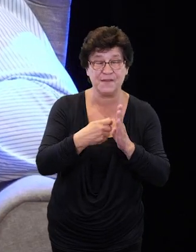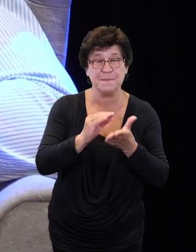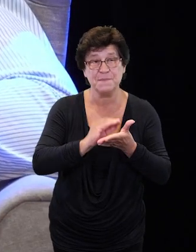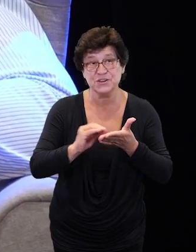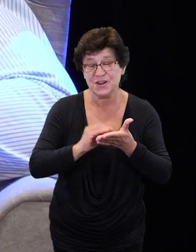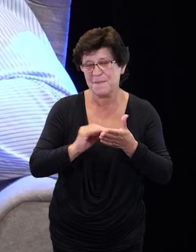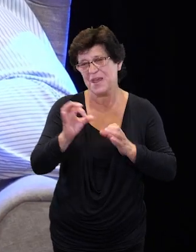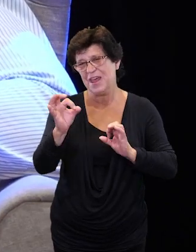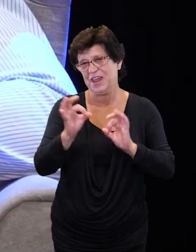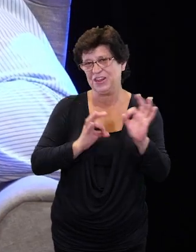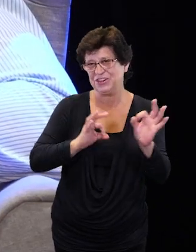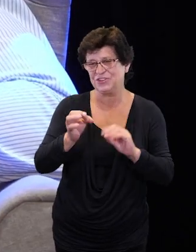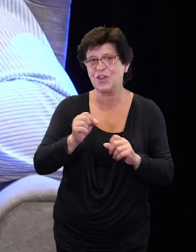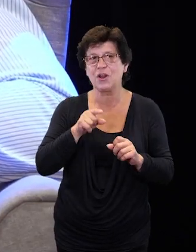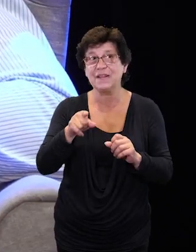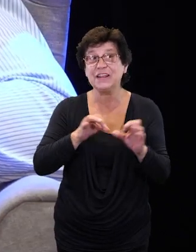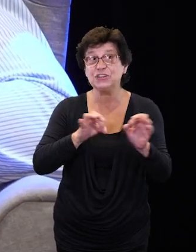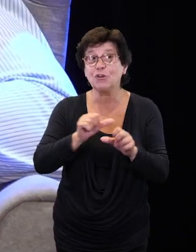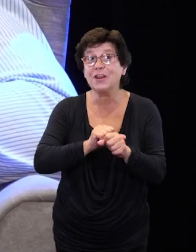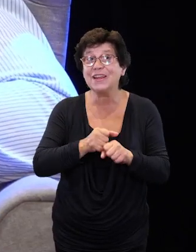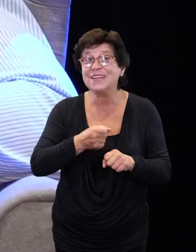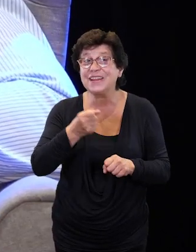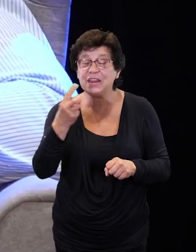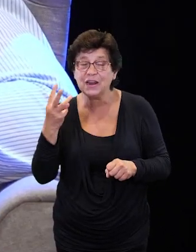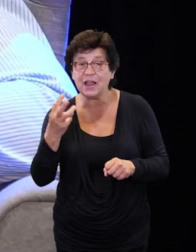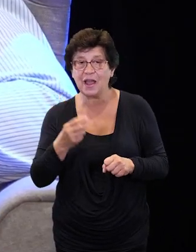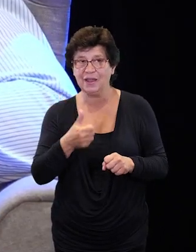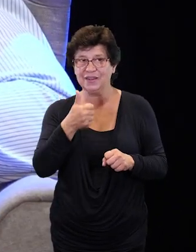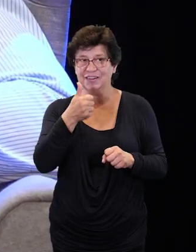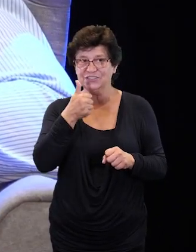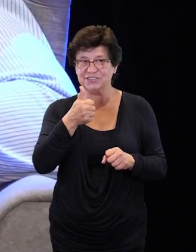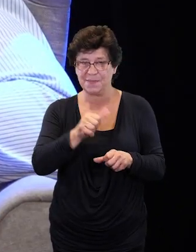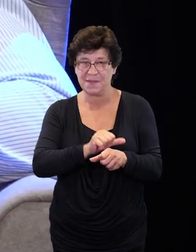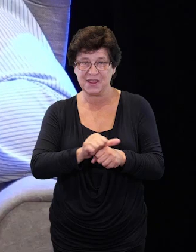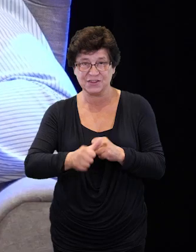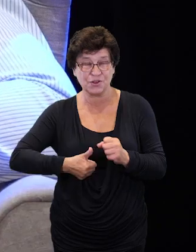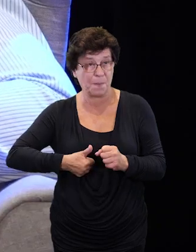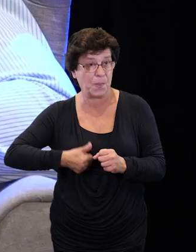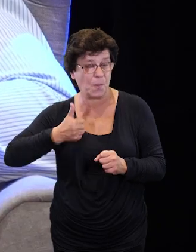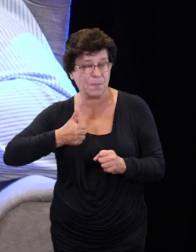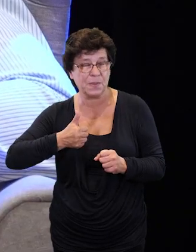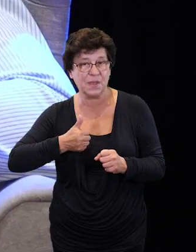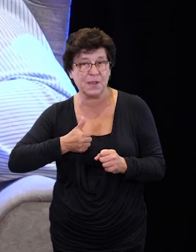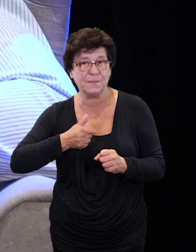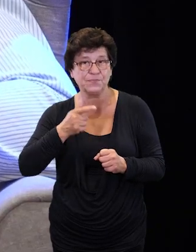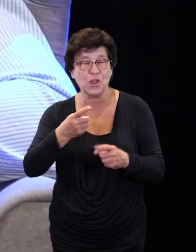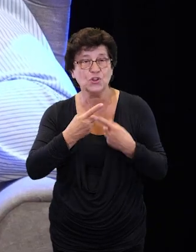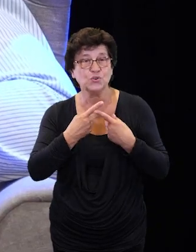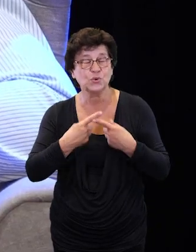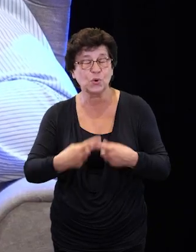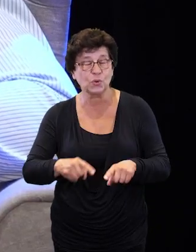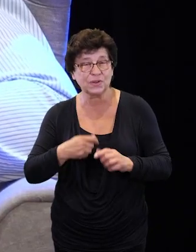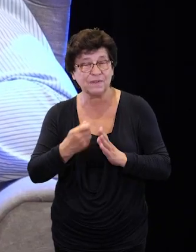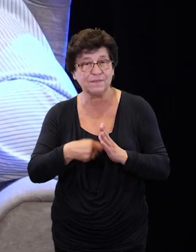No i tych historii jest kilka, ale z jedej jestem szczególnie dumny, to jest krótkometrażowy film o dwóch pacjentach,